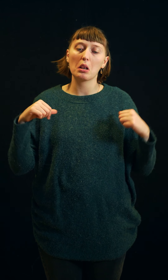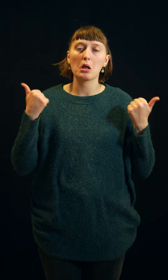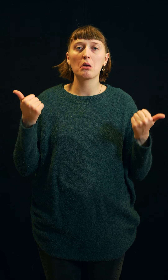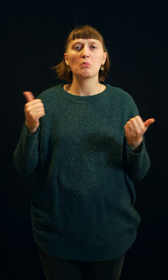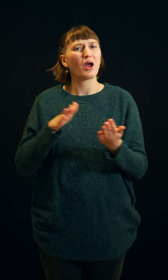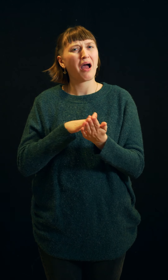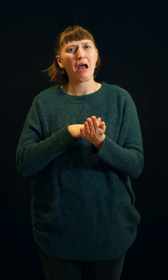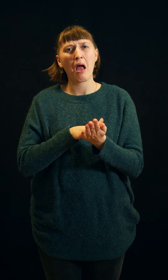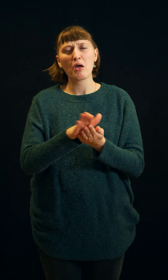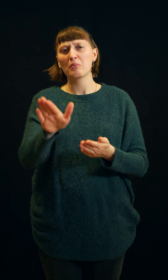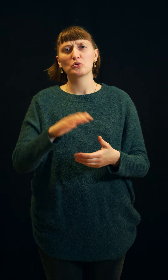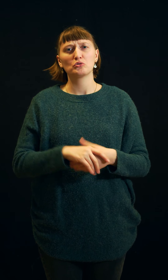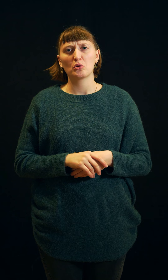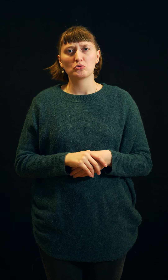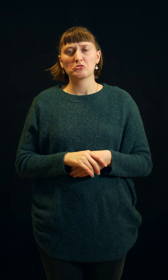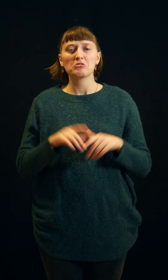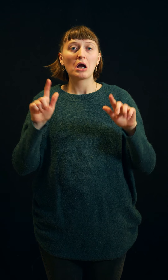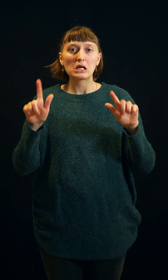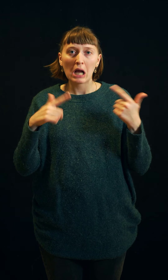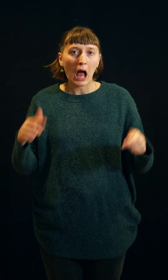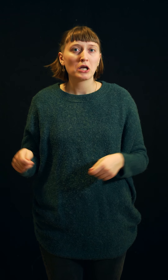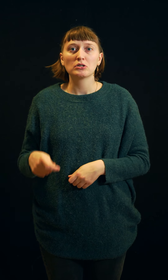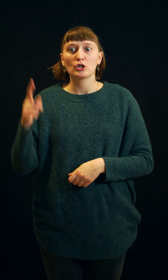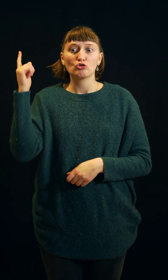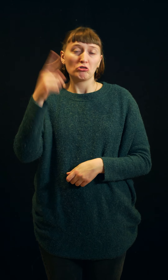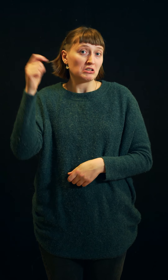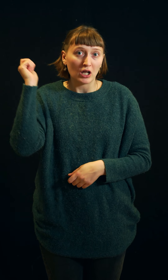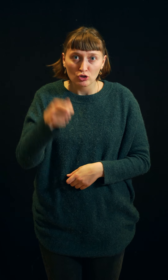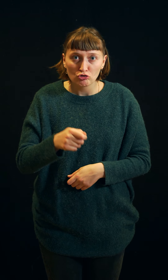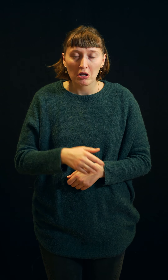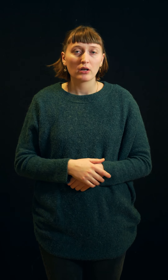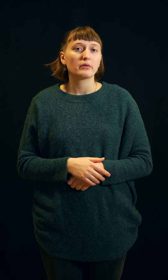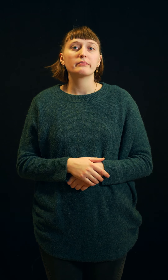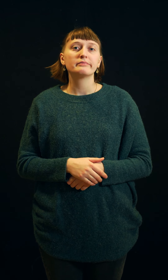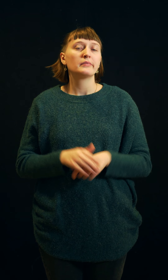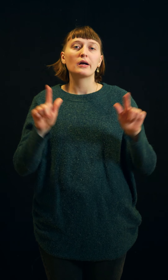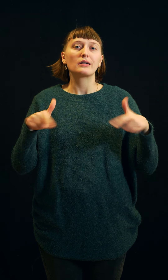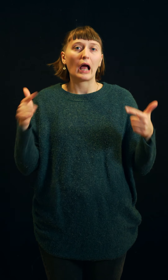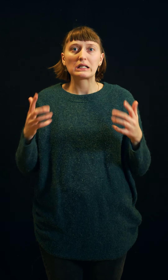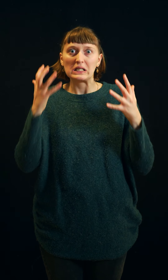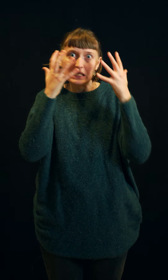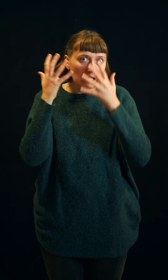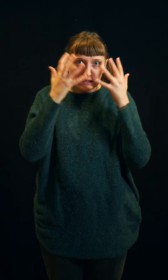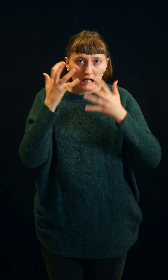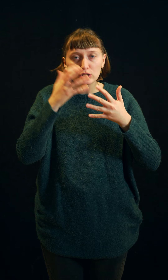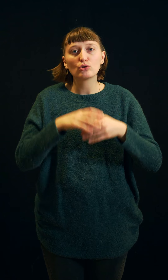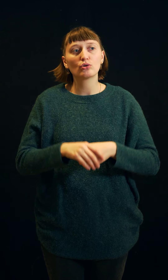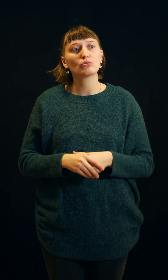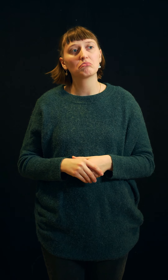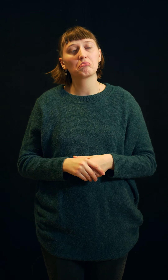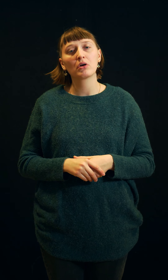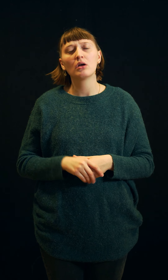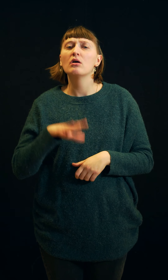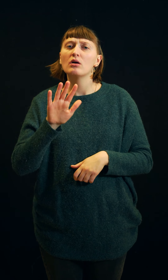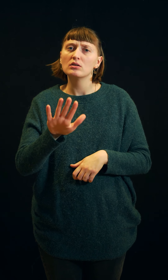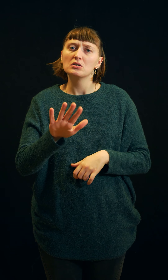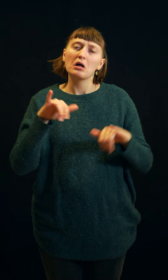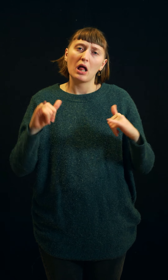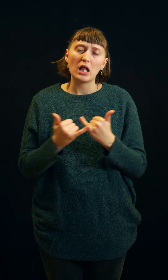[Dein Leben verlief stets reibungslos und es gab keine Schicksalsschläge oder Irritationen.]